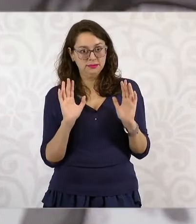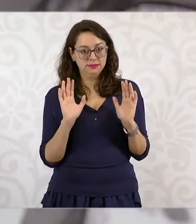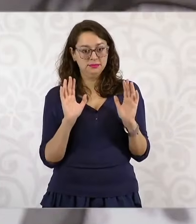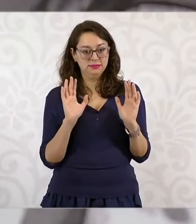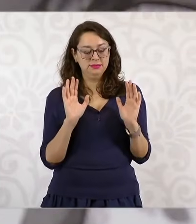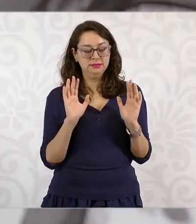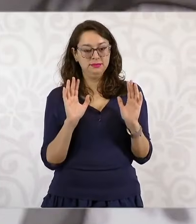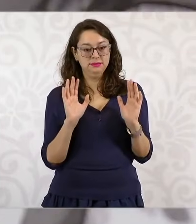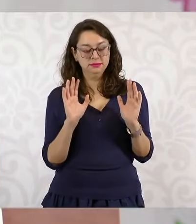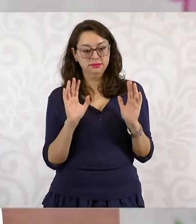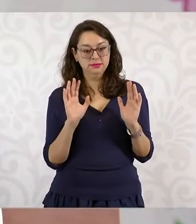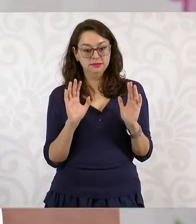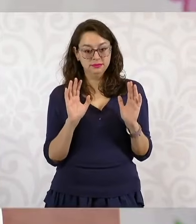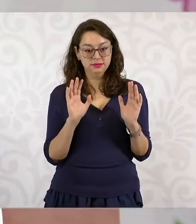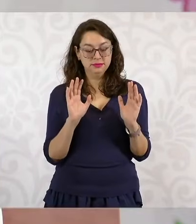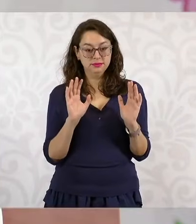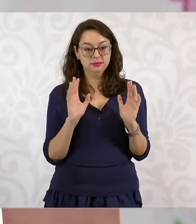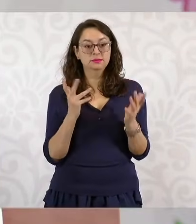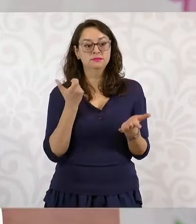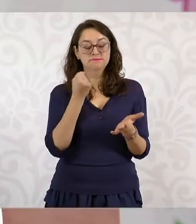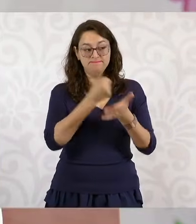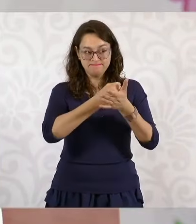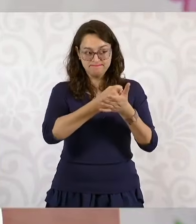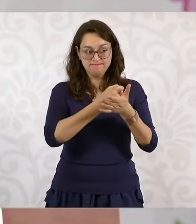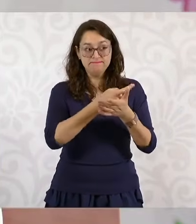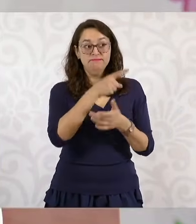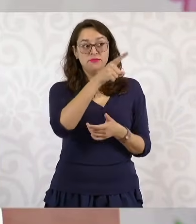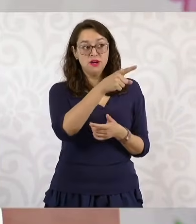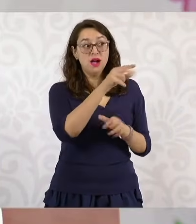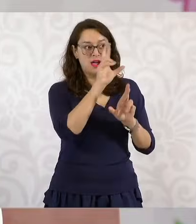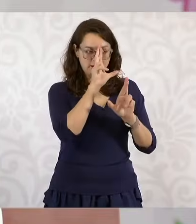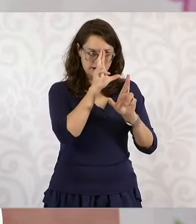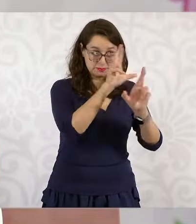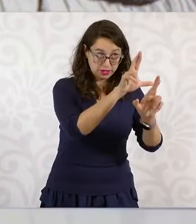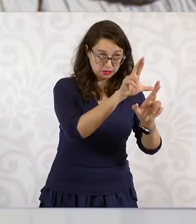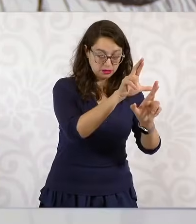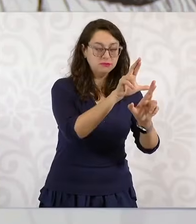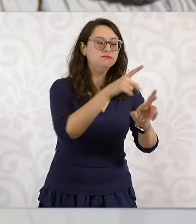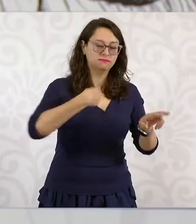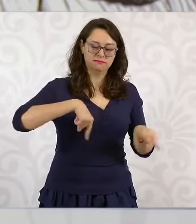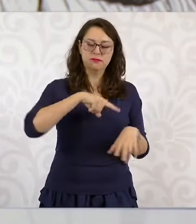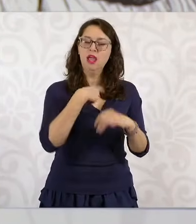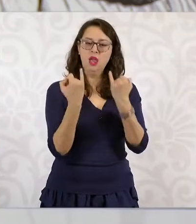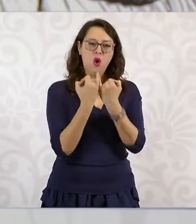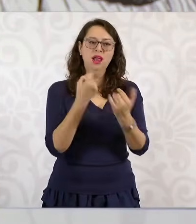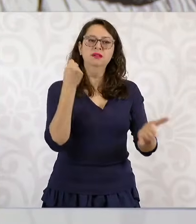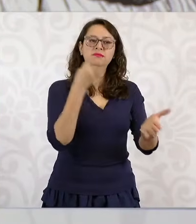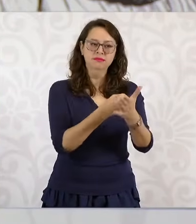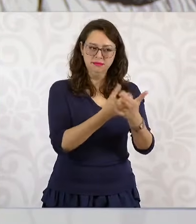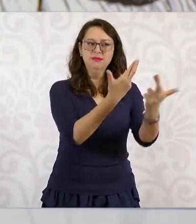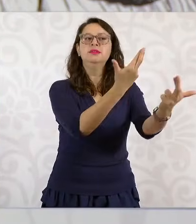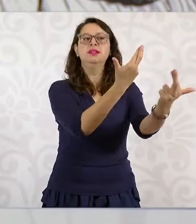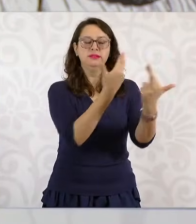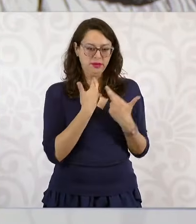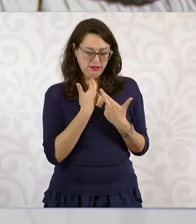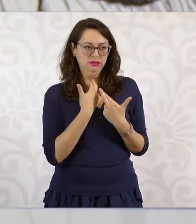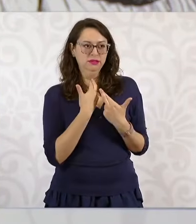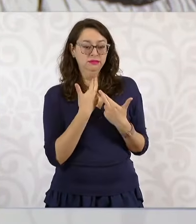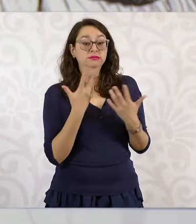que demandamos respeto igual que ellos demandan respeto de nosotros y que nuestra relación se basa